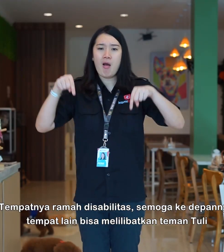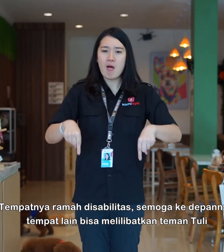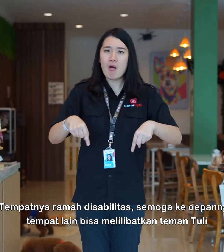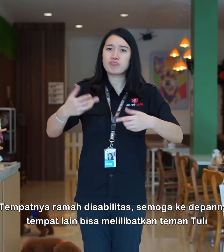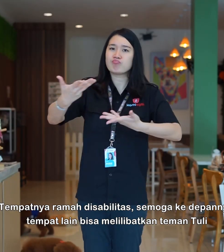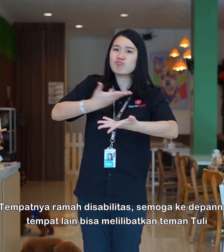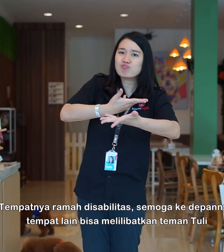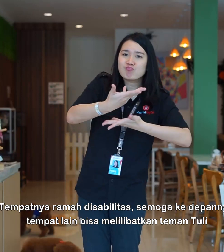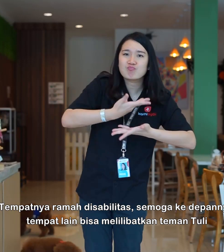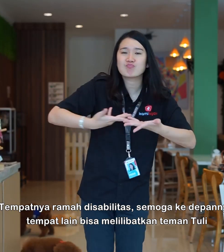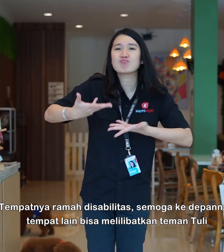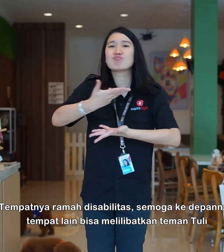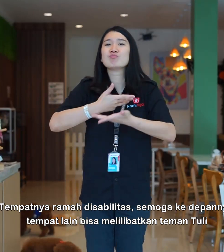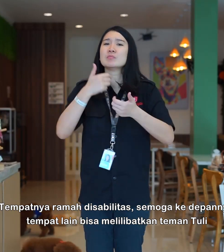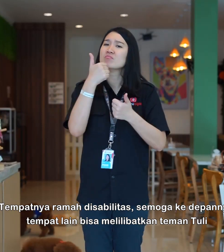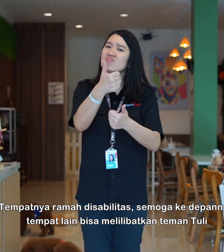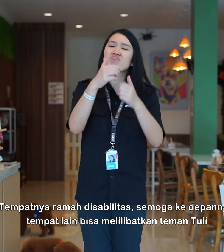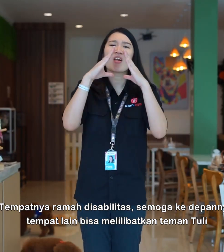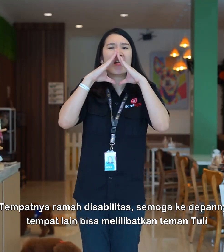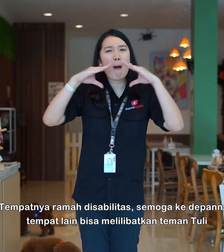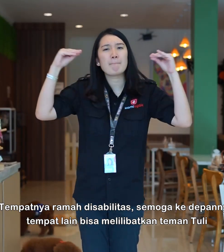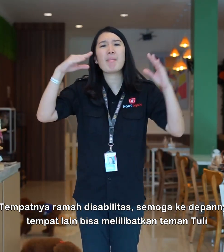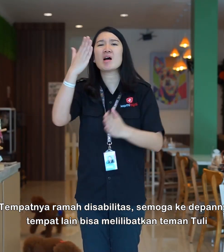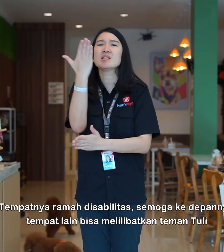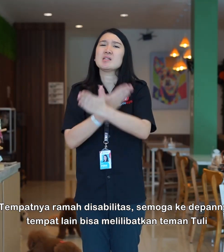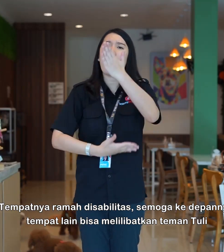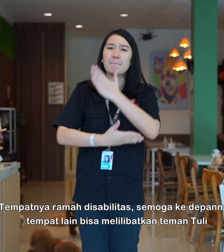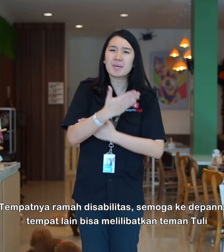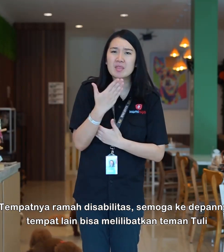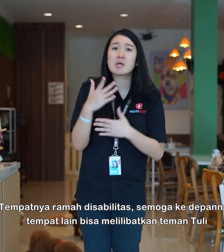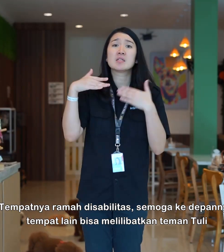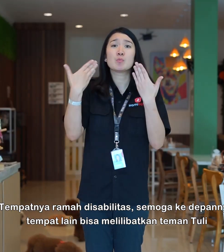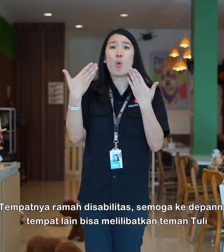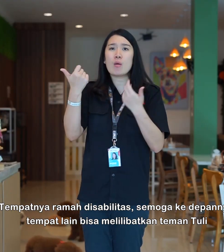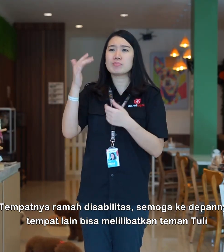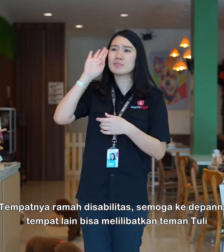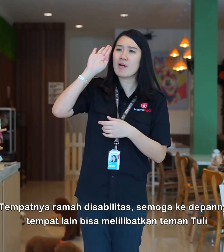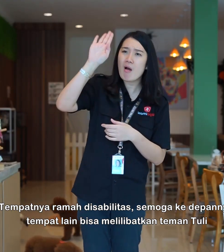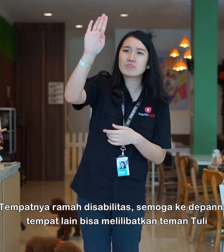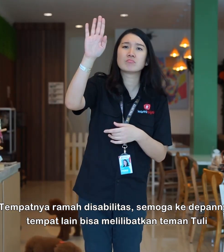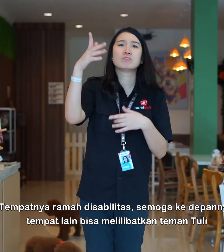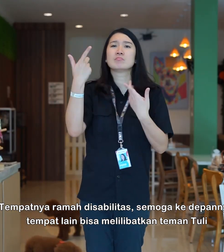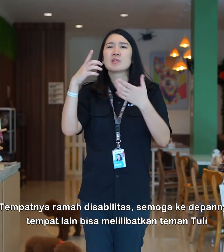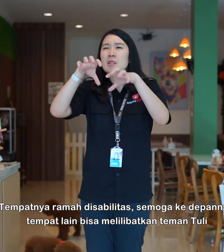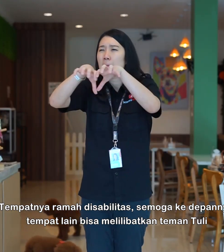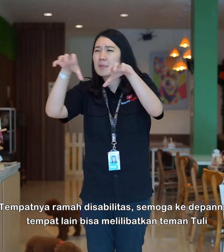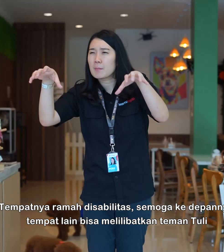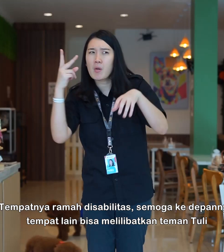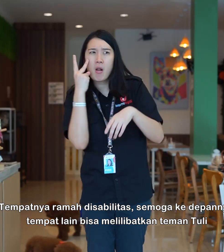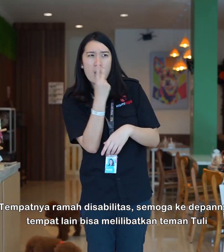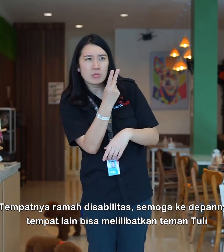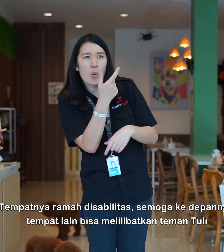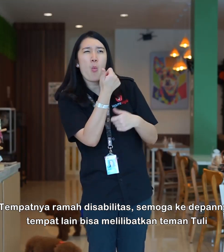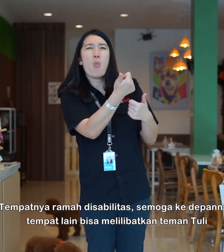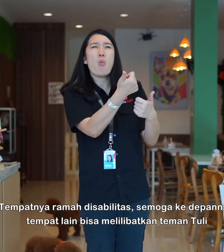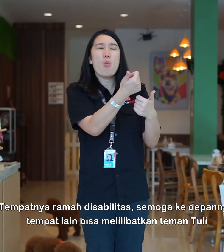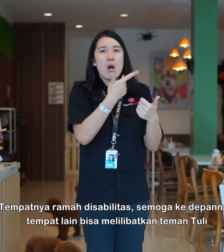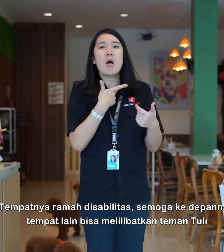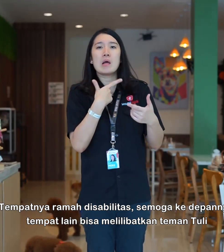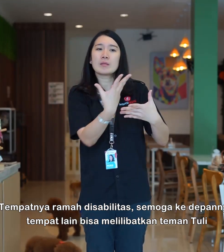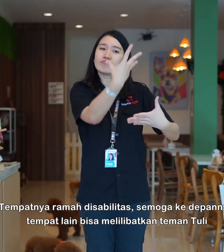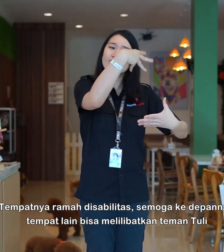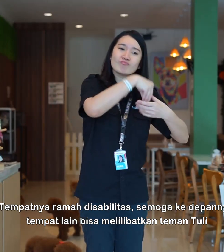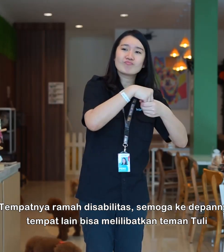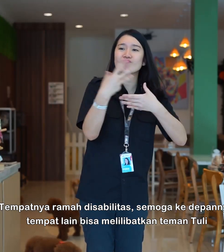Tempatnya ramah disabilitas, semoga ke depannya tempat lain bisa melilibatkan teman Tuli